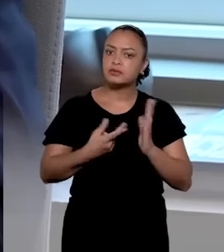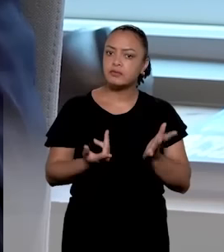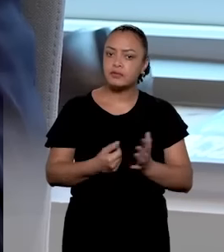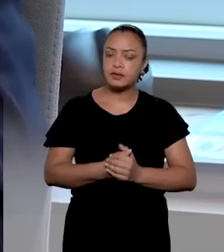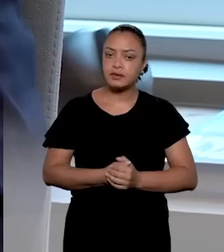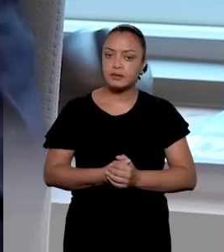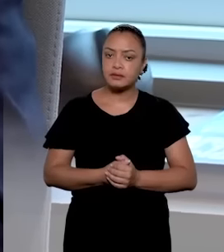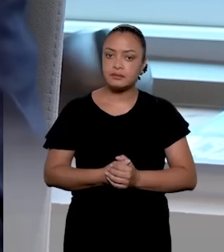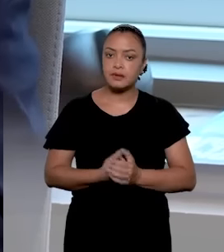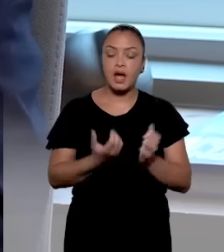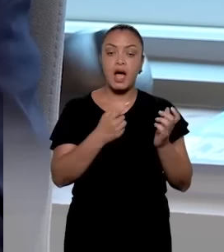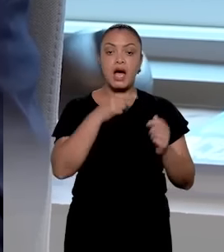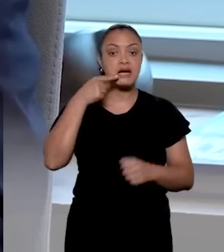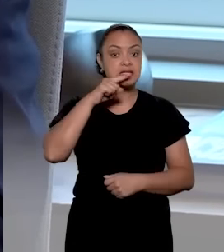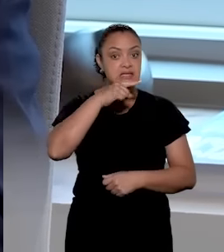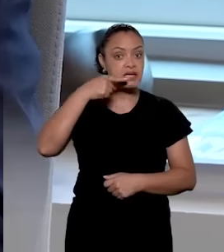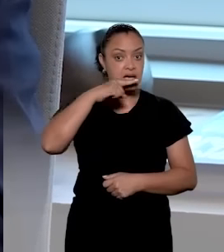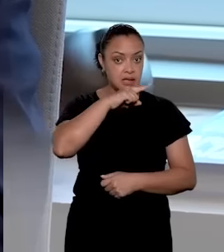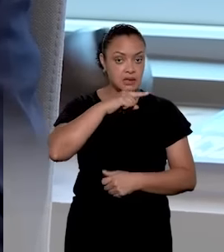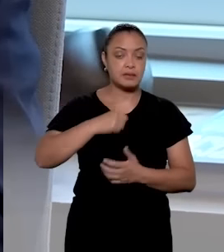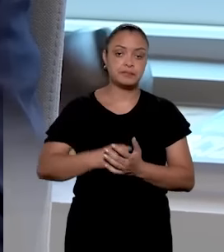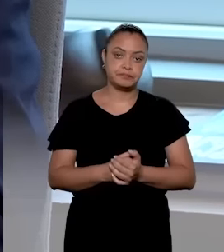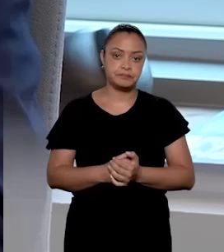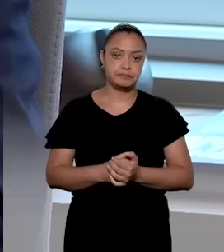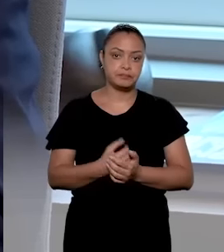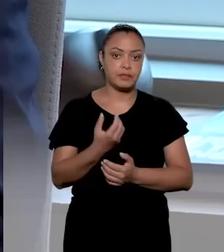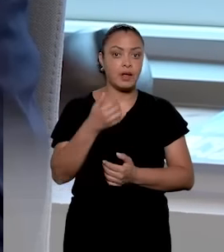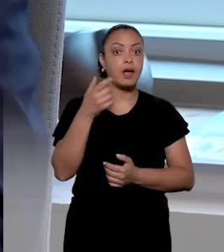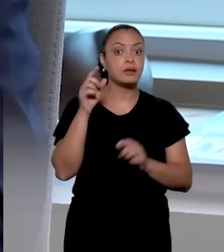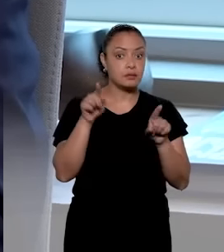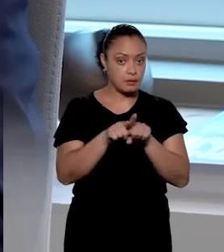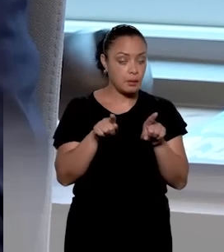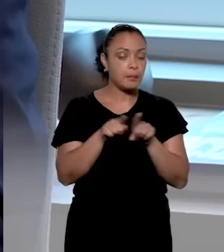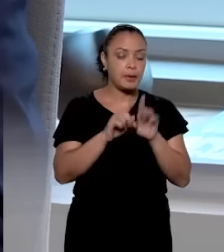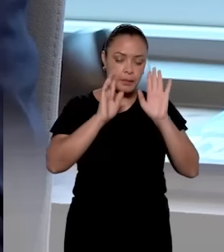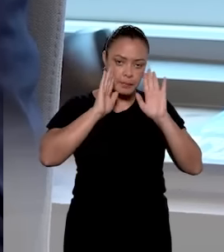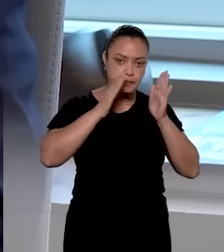Simples, cana-de-açúcar que é uma cultura central na agricultura brasileira, ocupa